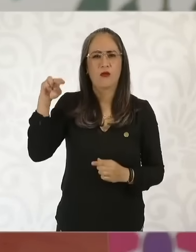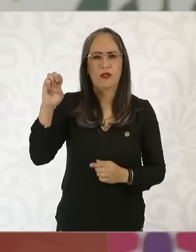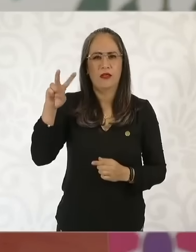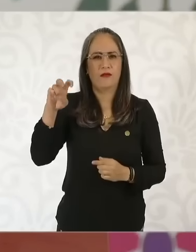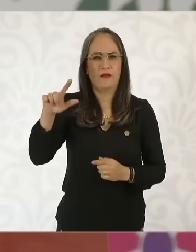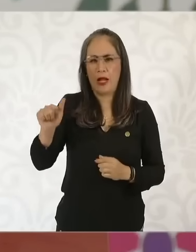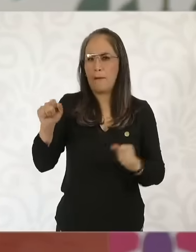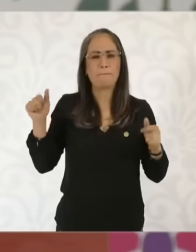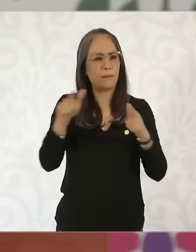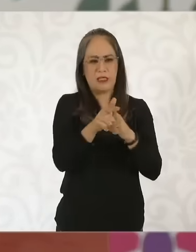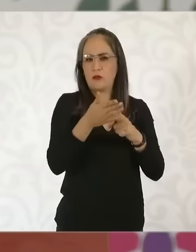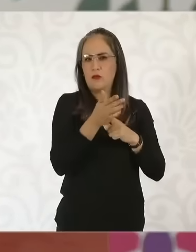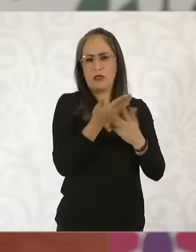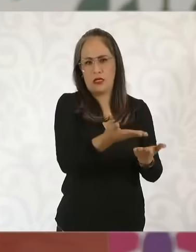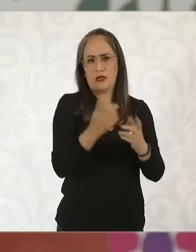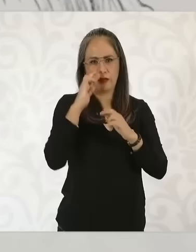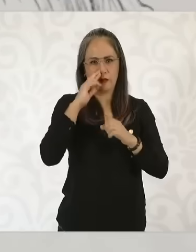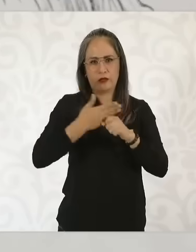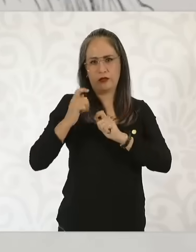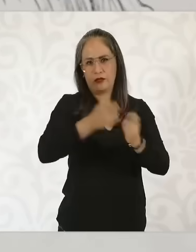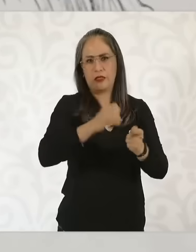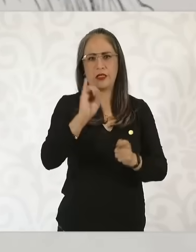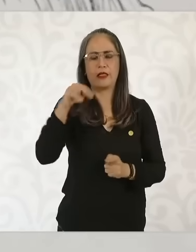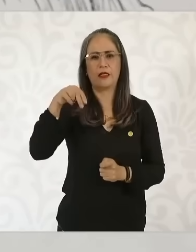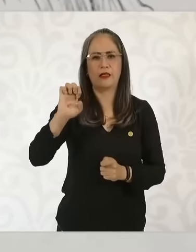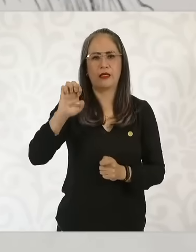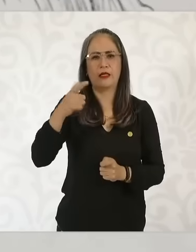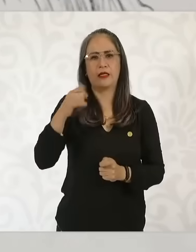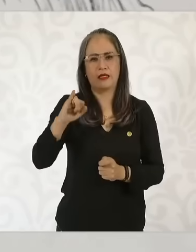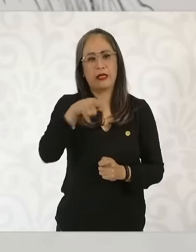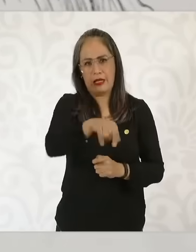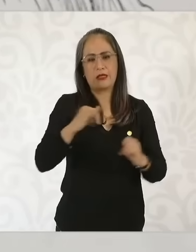que va a seguir el INEGI. Y el INEGI pues es una institución autónoma muy prestigiada en nuestro